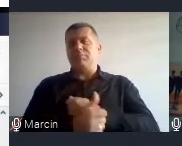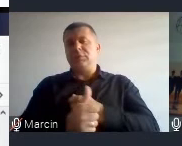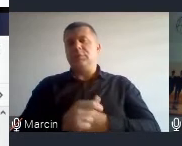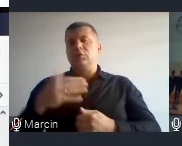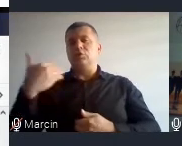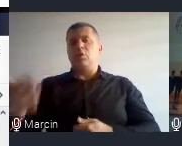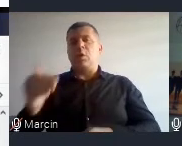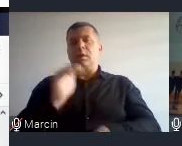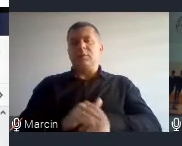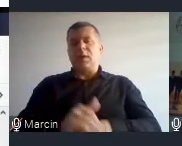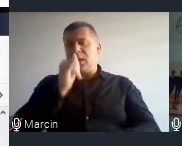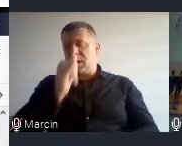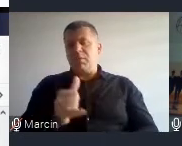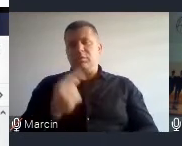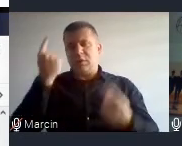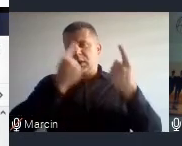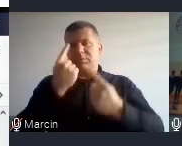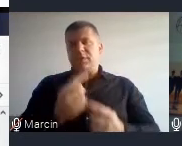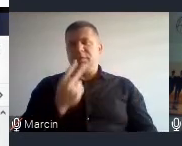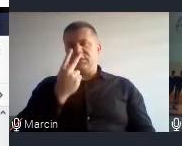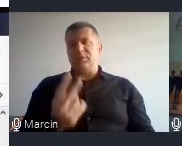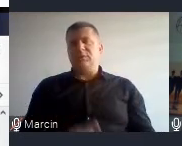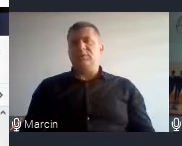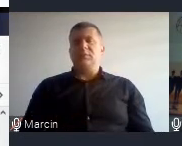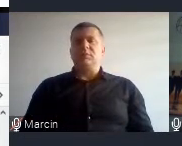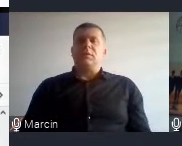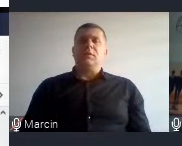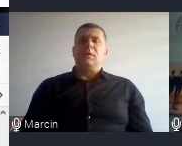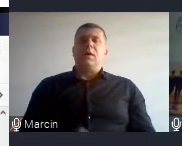i nie można tego było przewidzieć. Albo znowu pod literą E.